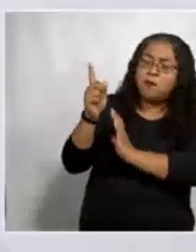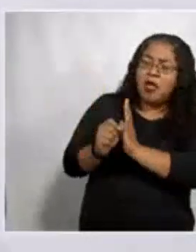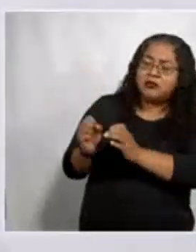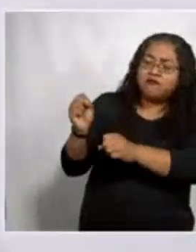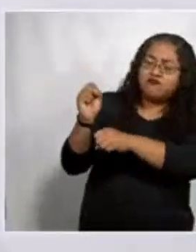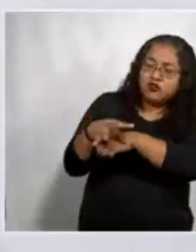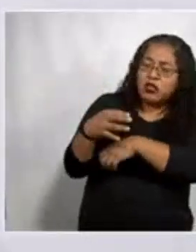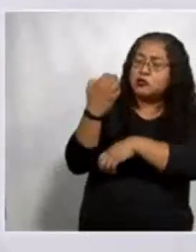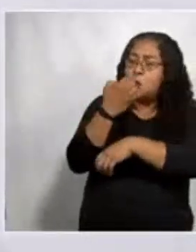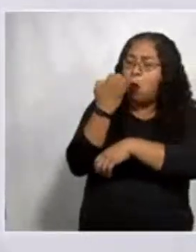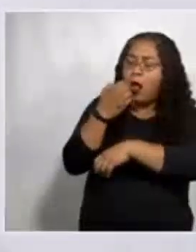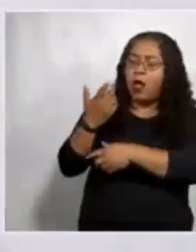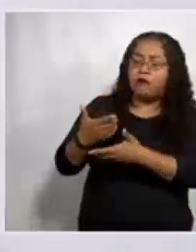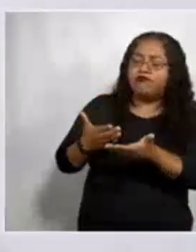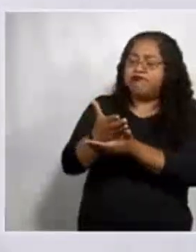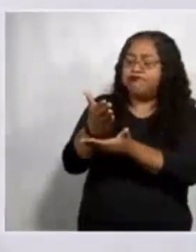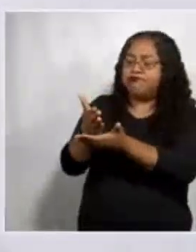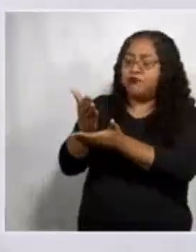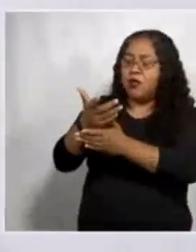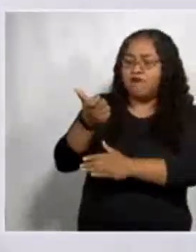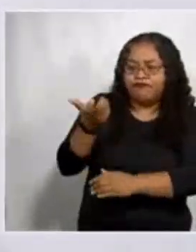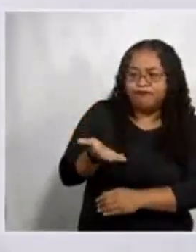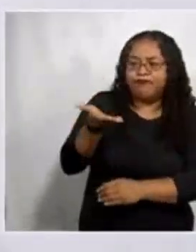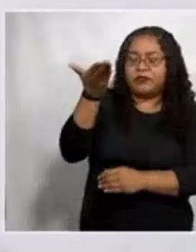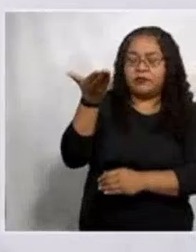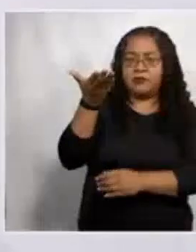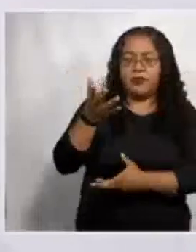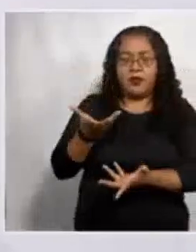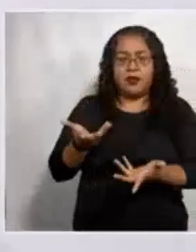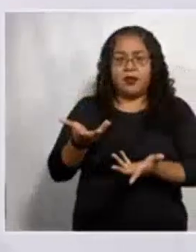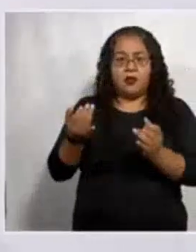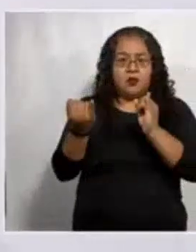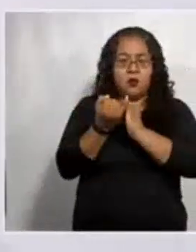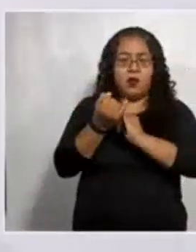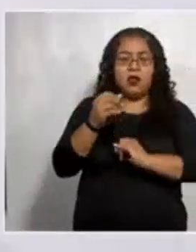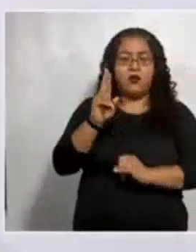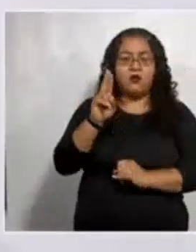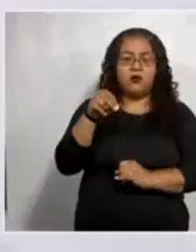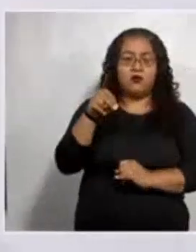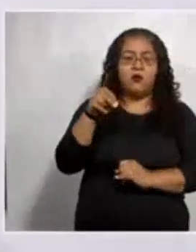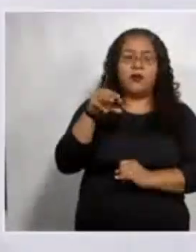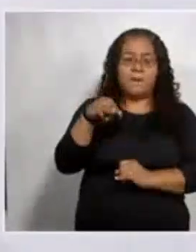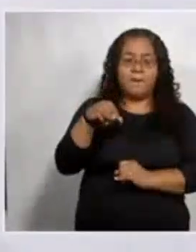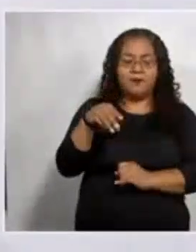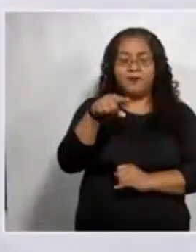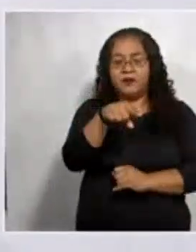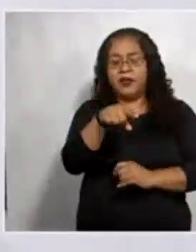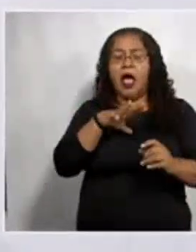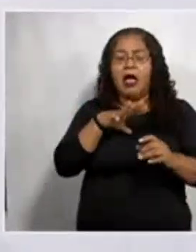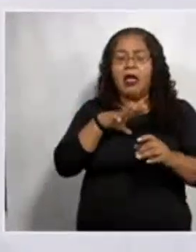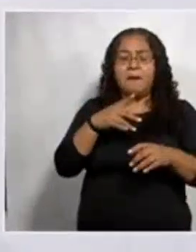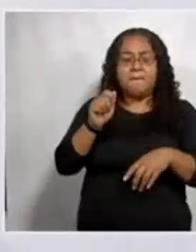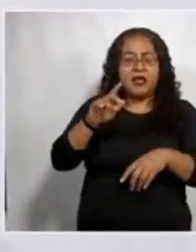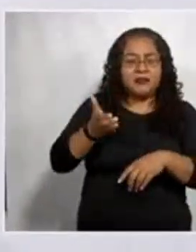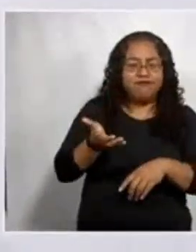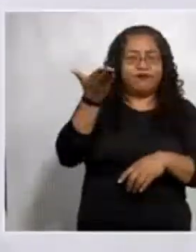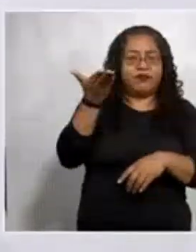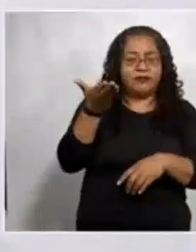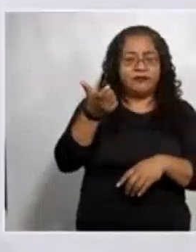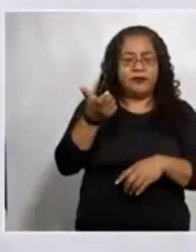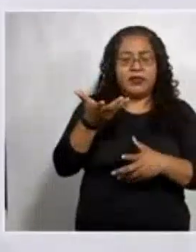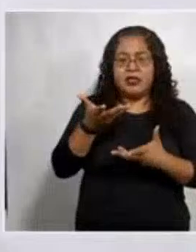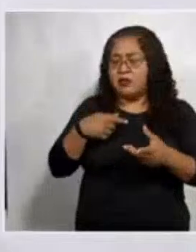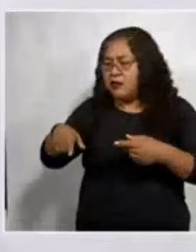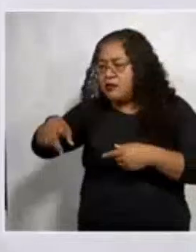automático que tienen las preparatorias de la UNAM a las facultades. Hubo un movimiento estudiantil